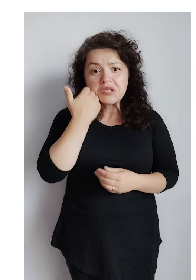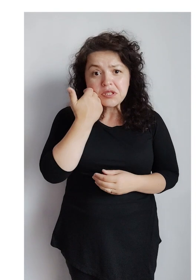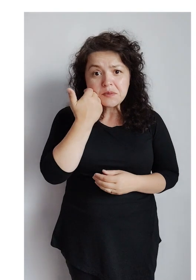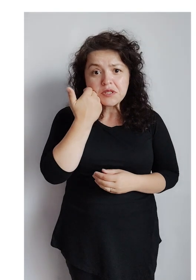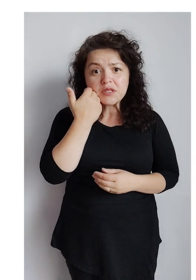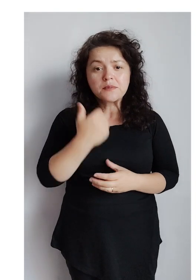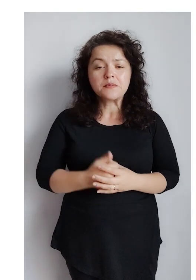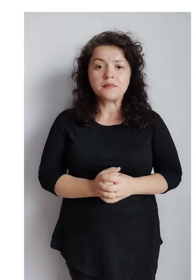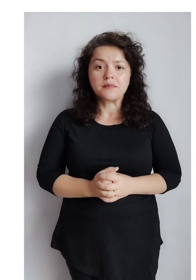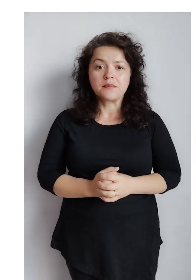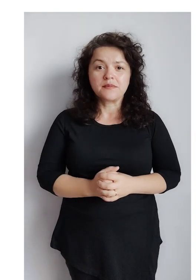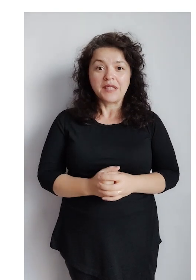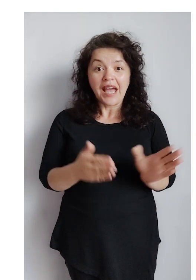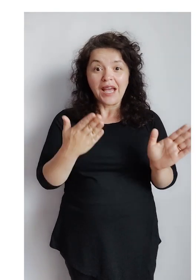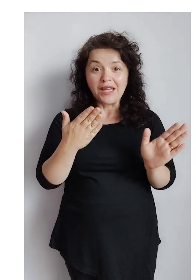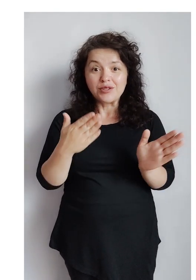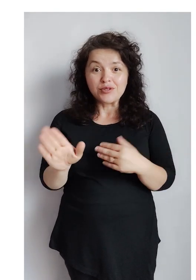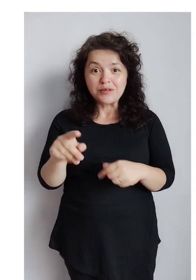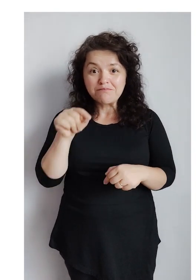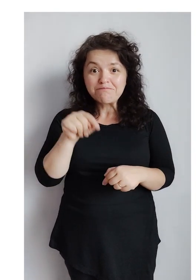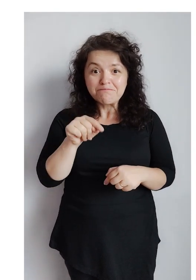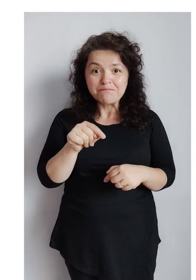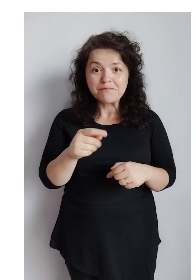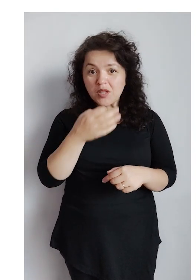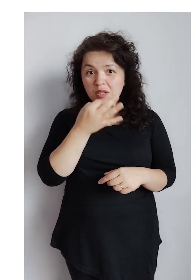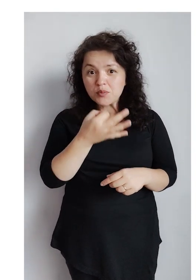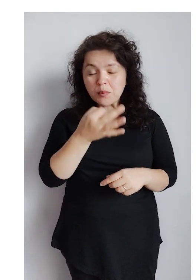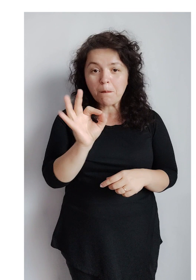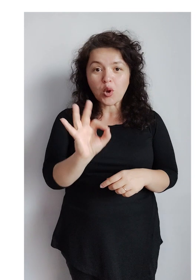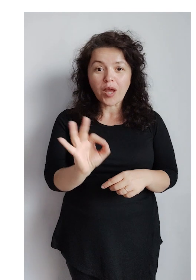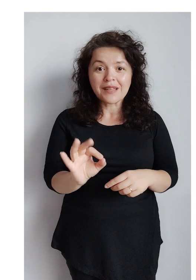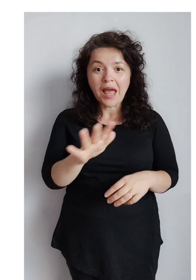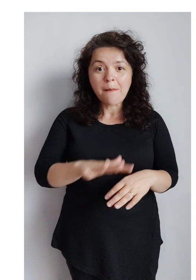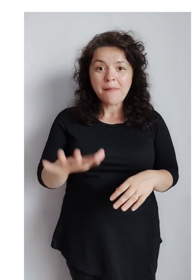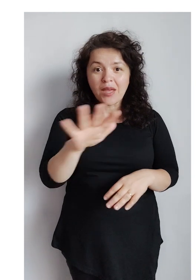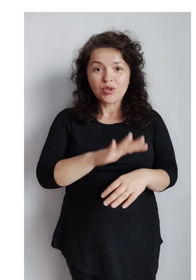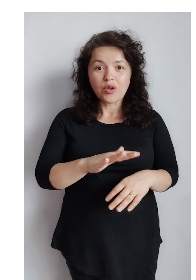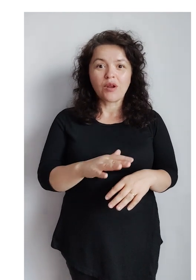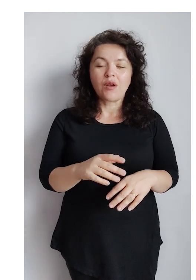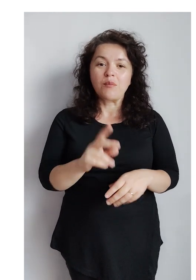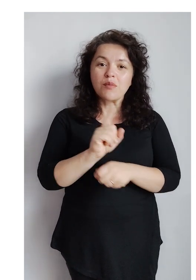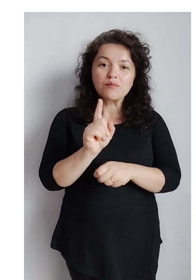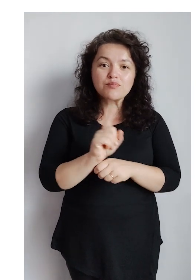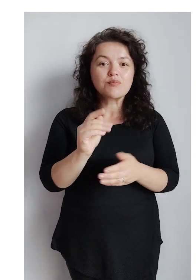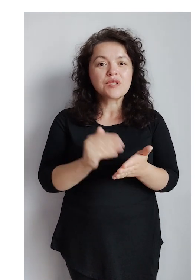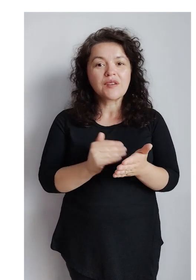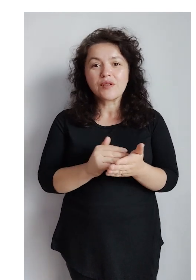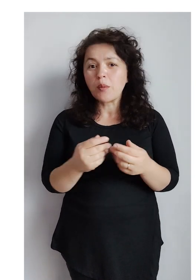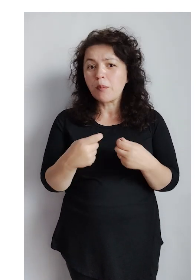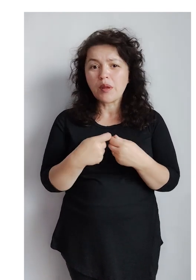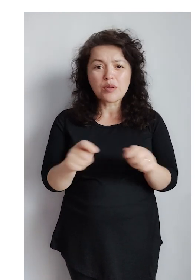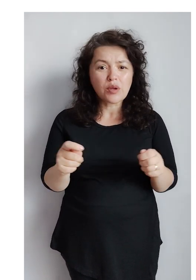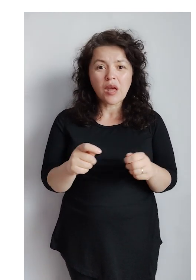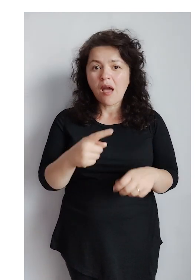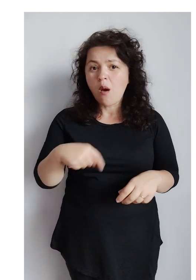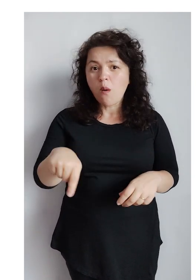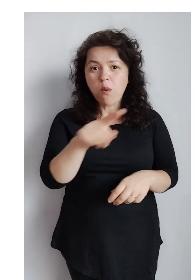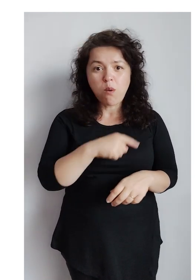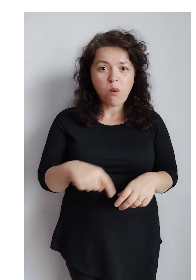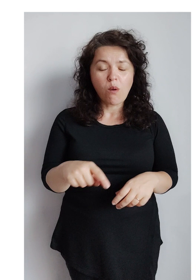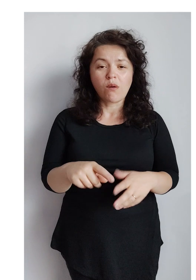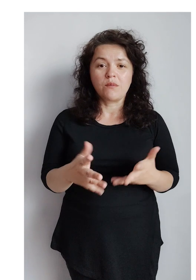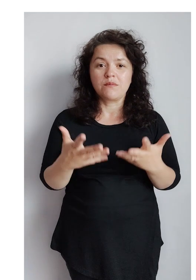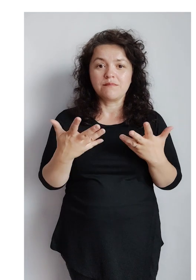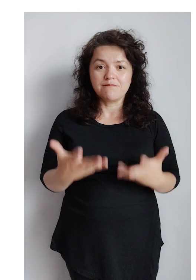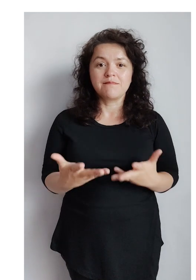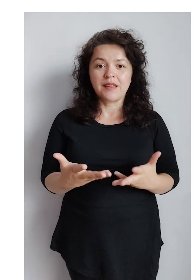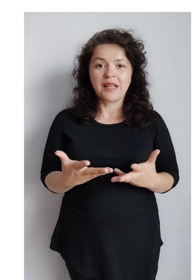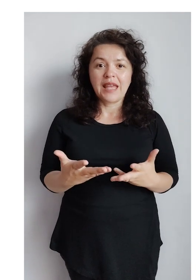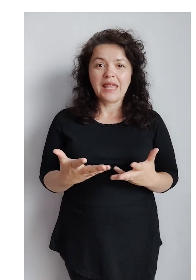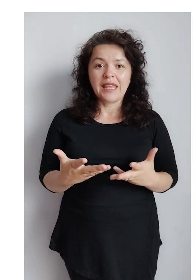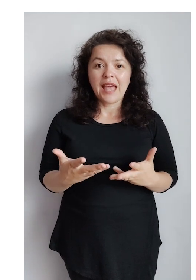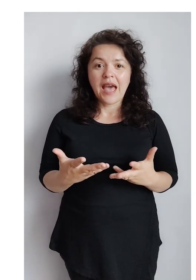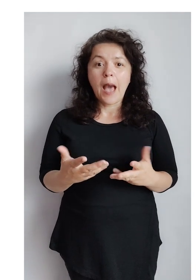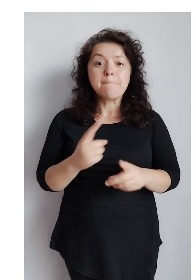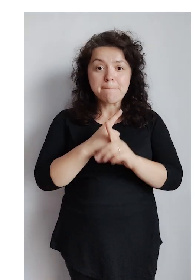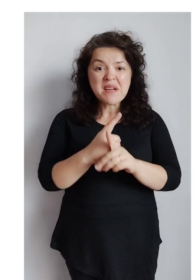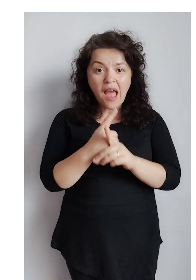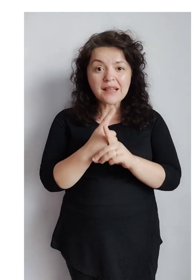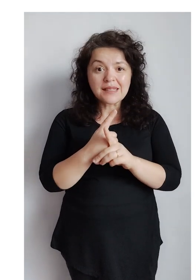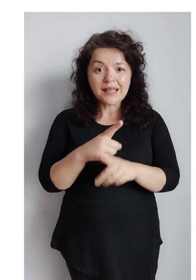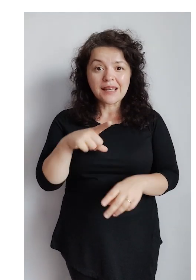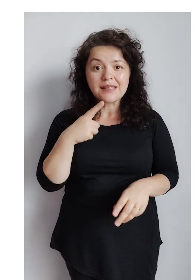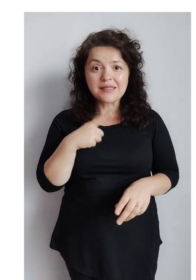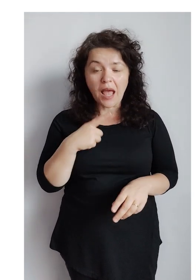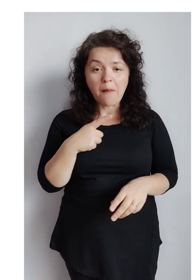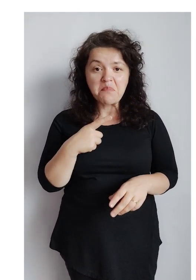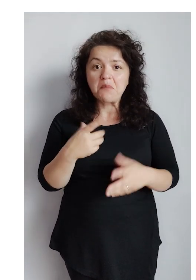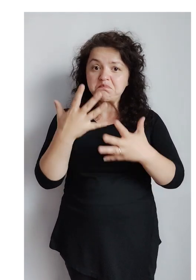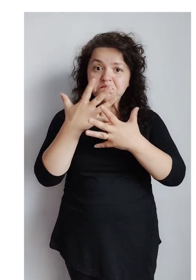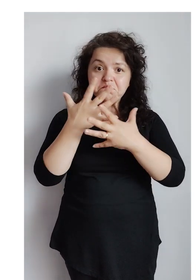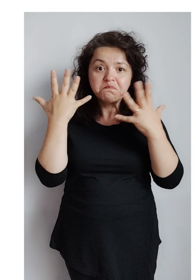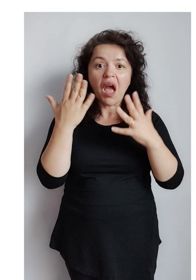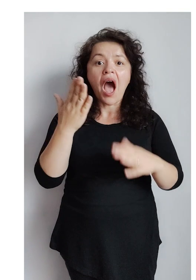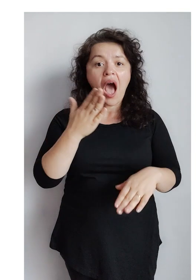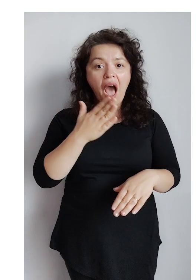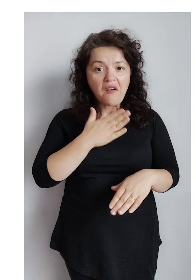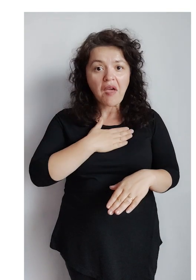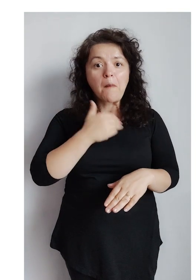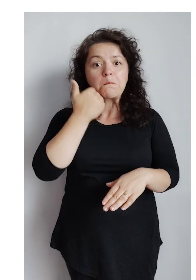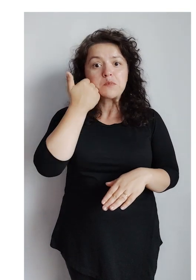În cele din urmă, putem spune că proiectarea mediilor, produselor și serviciilor pentru a fi utilizabile de către toți oamenii, în practică, înseamnă pur și simplu a avea bun simț